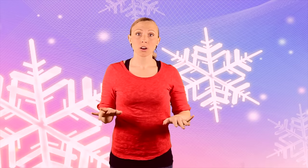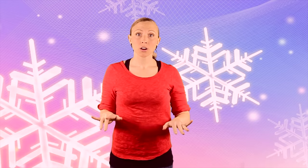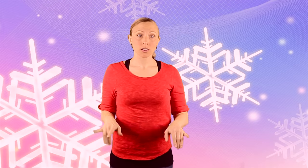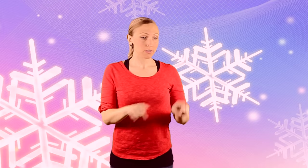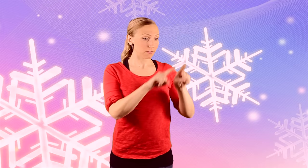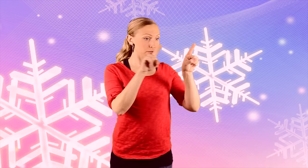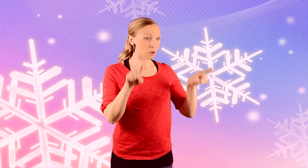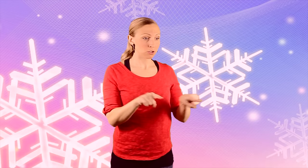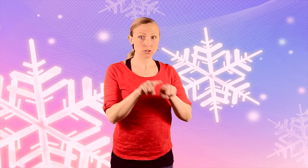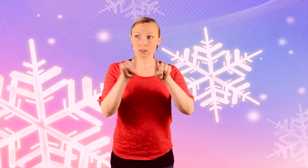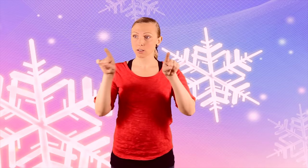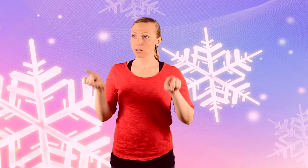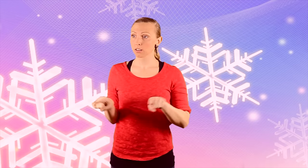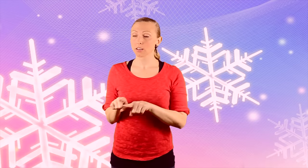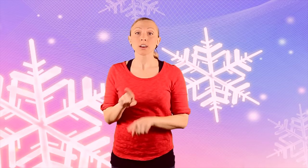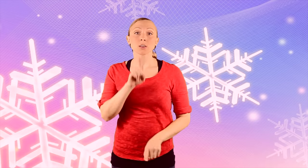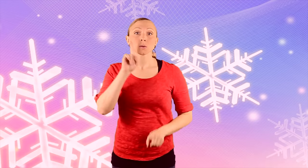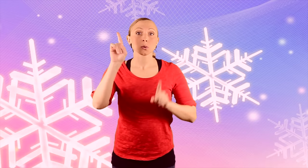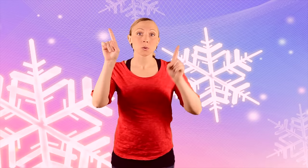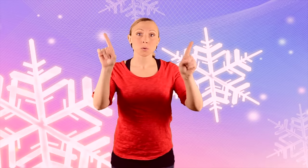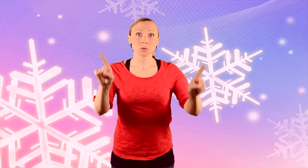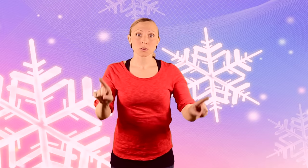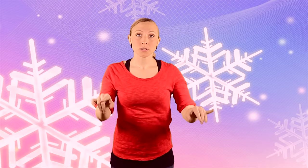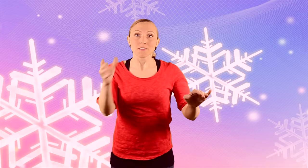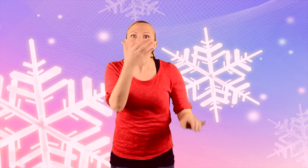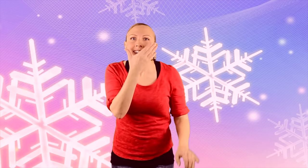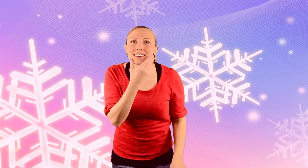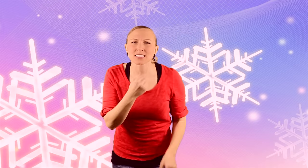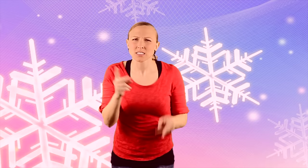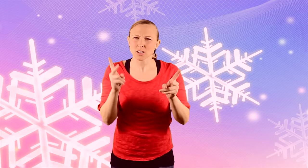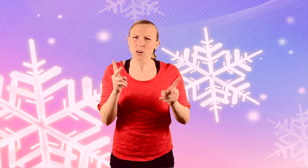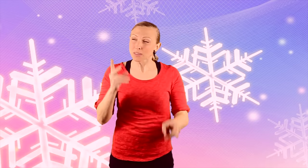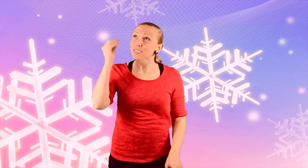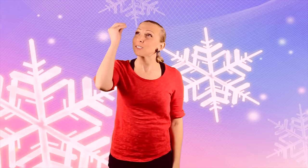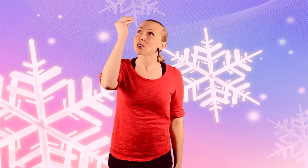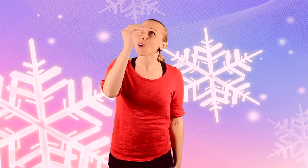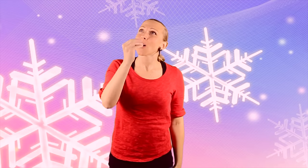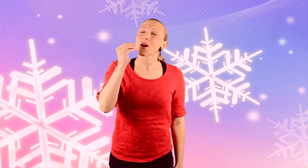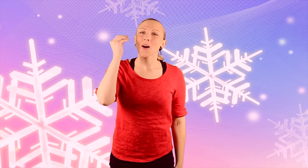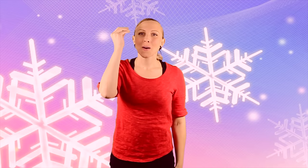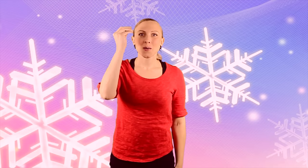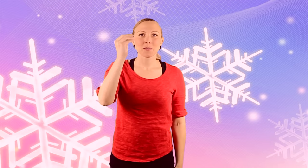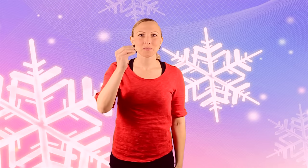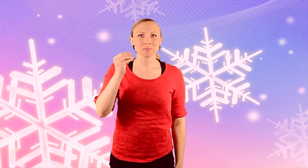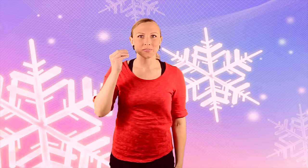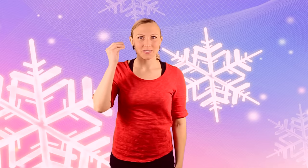I varje fönster tänds ett ljus, det är vackert som en dröm.